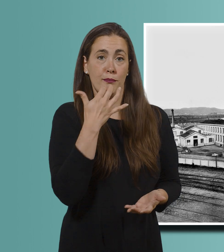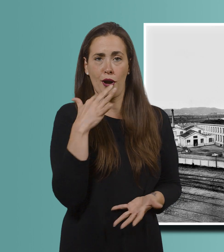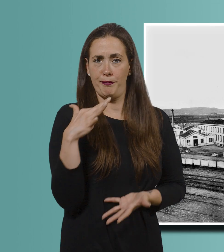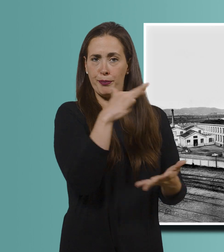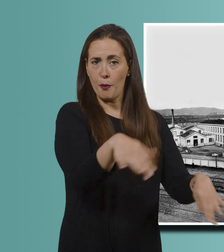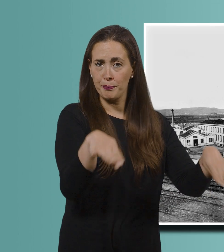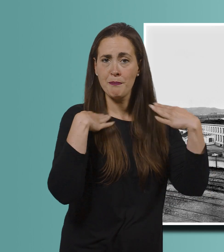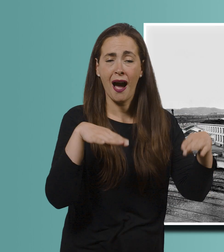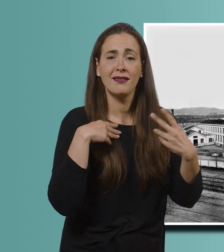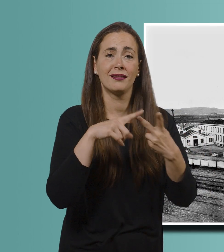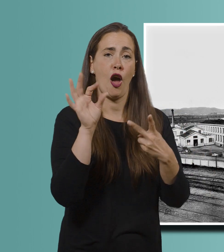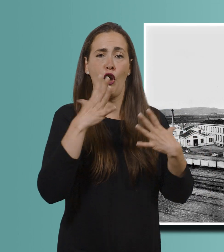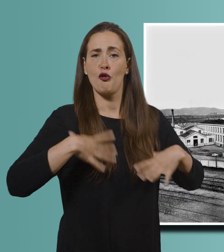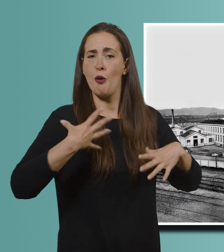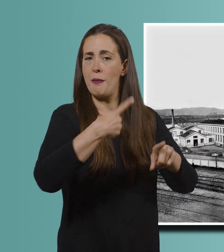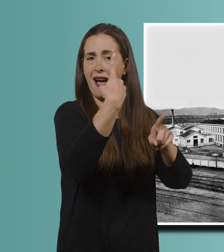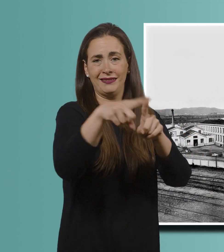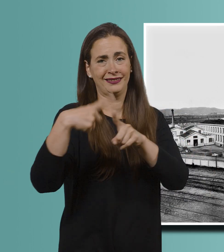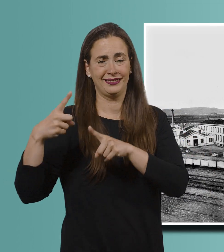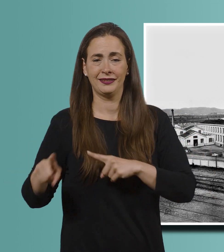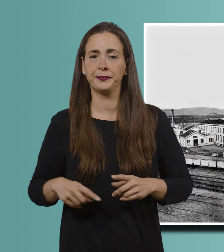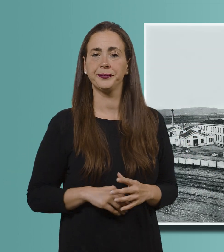com ara mantes i altres complements d’indumentària.